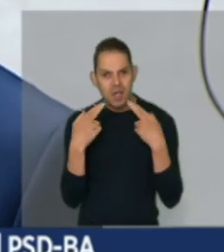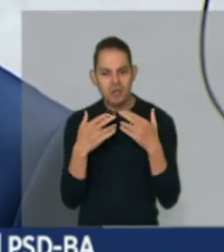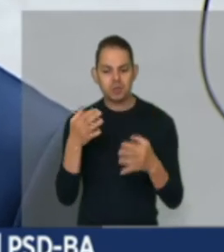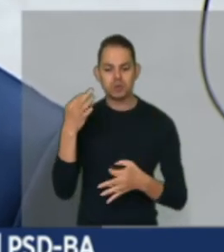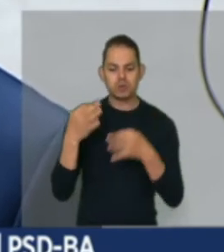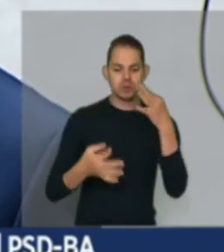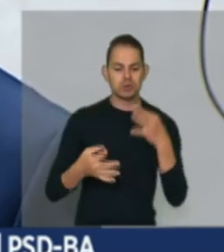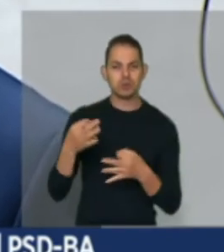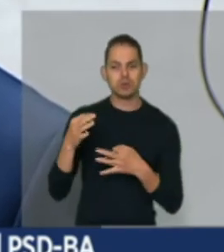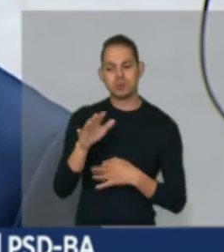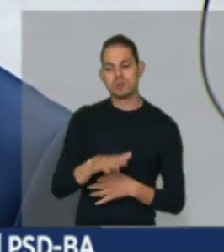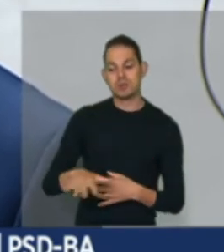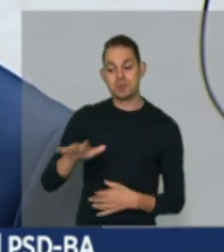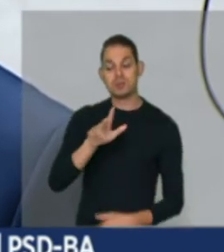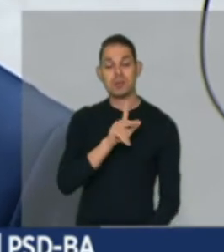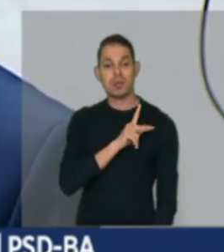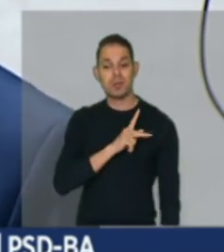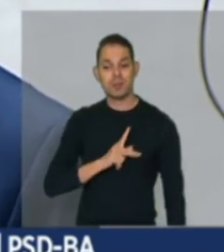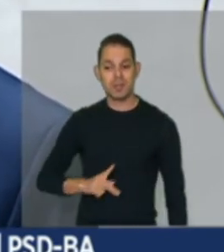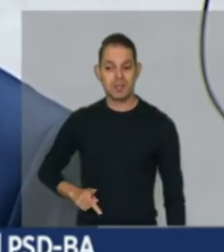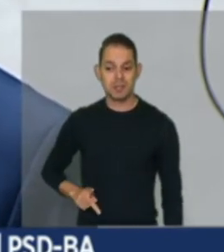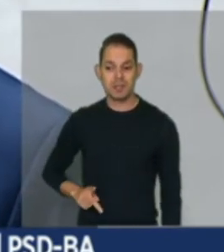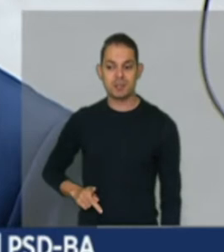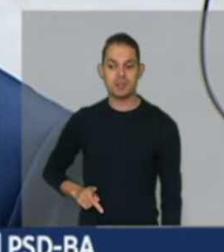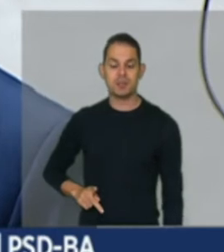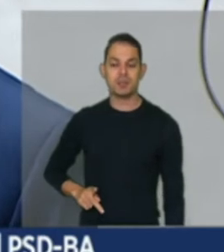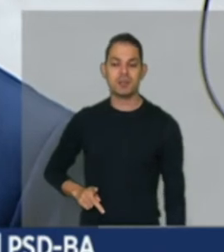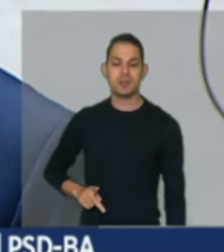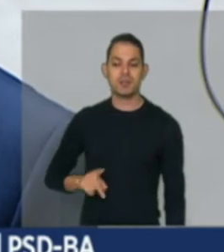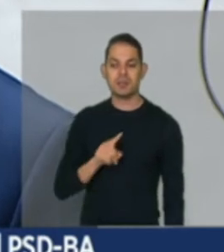JUSTAS POR PARTE DO NOSSO PRESIDENTE, DO PRESIDENTE ZÉ COCA, E TODOS OS DEPUTADOS ENTENDEM O MOMENTO DIFÍCIL